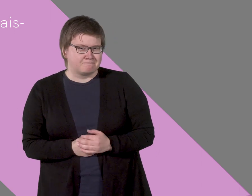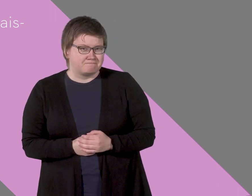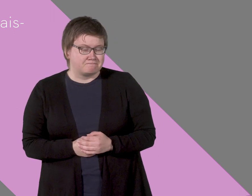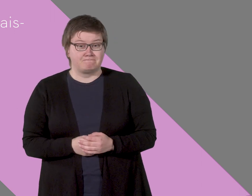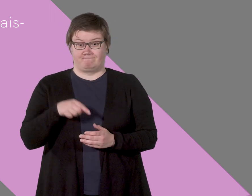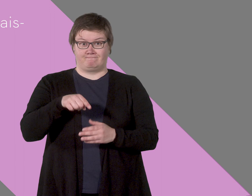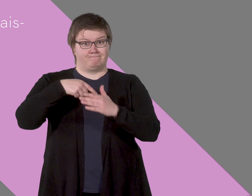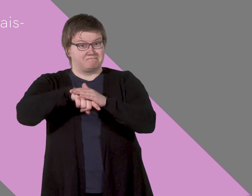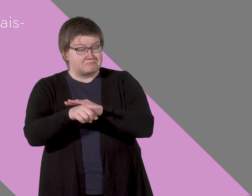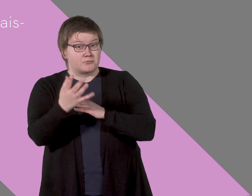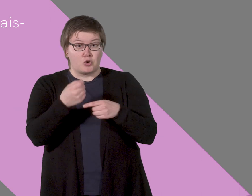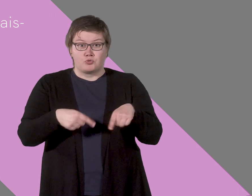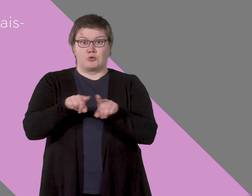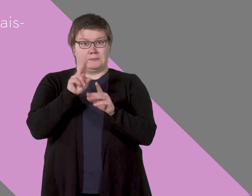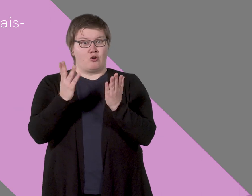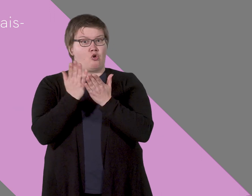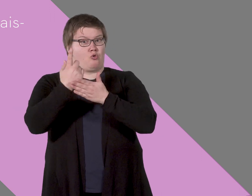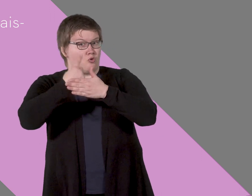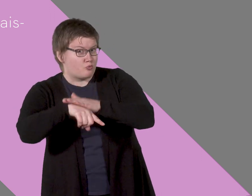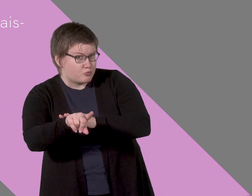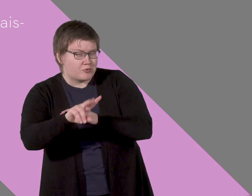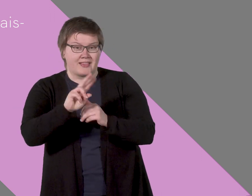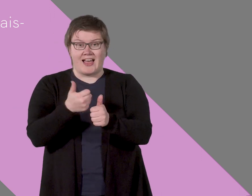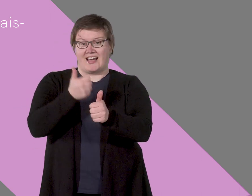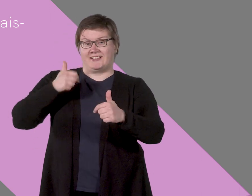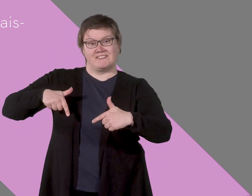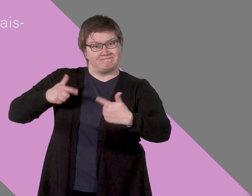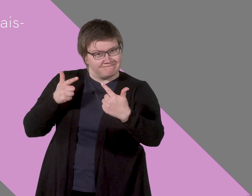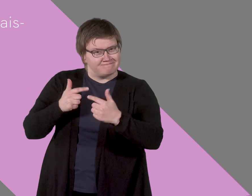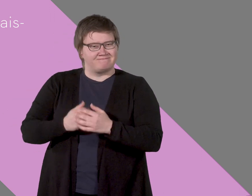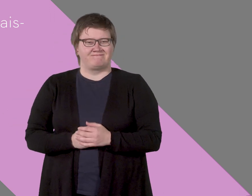ja ne voidaan toteuttaa sekä lähi- että etätapaamisina.